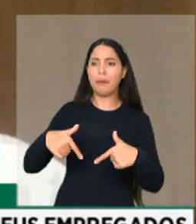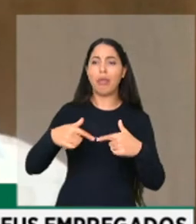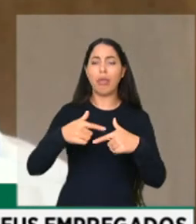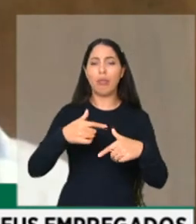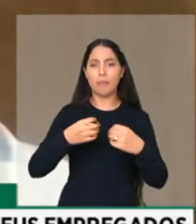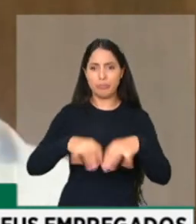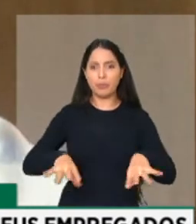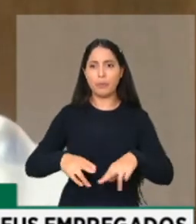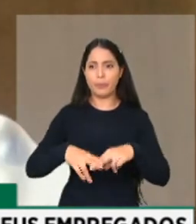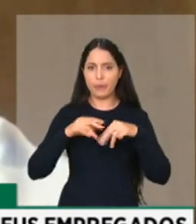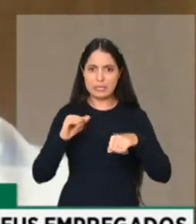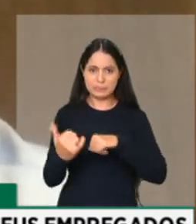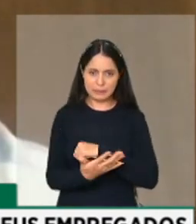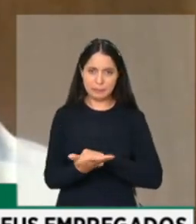DECORRENTES DA PANDEMIA. NESSE